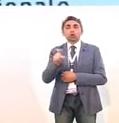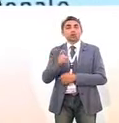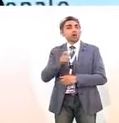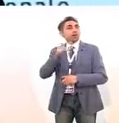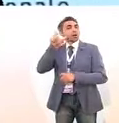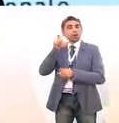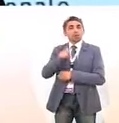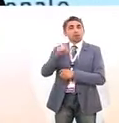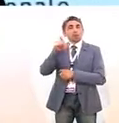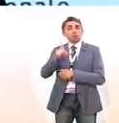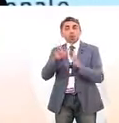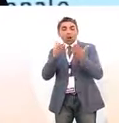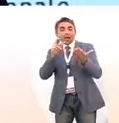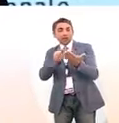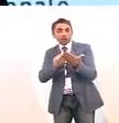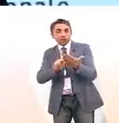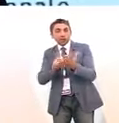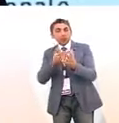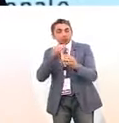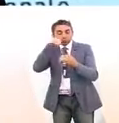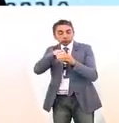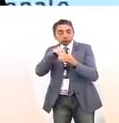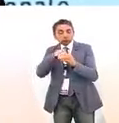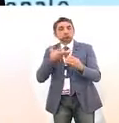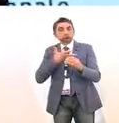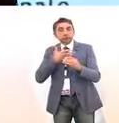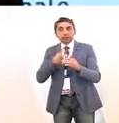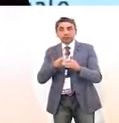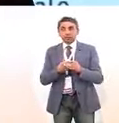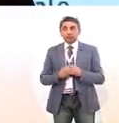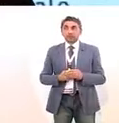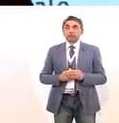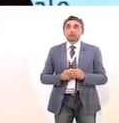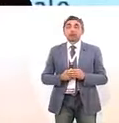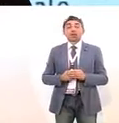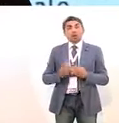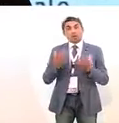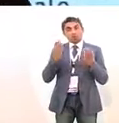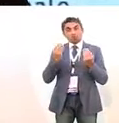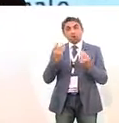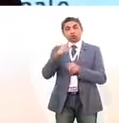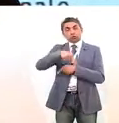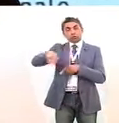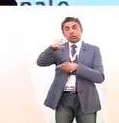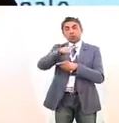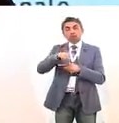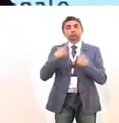una agenda di contenuti. Non mi sfugge che molti di voi sono in attesa soprattutto di